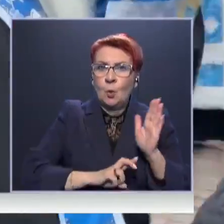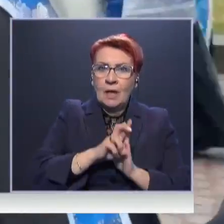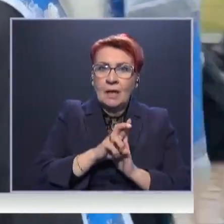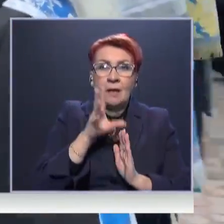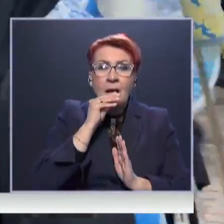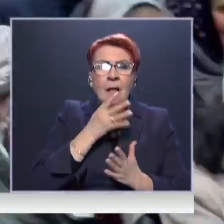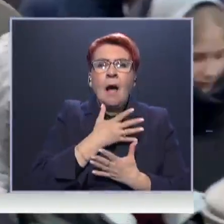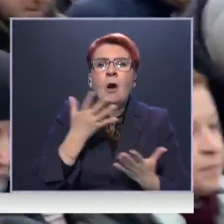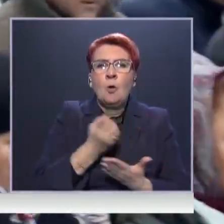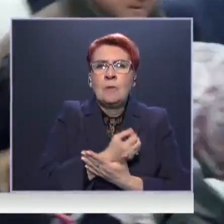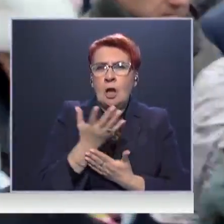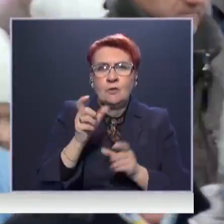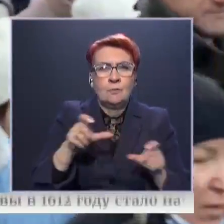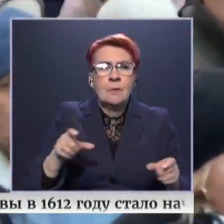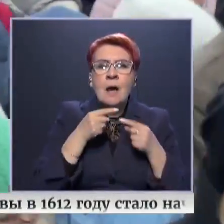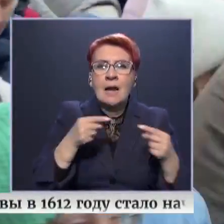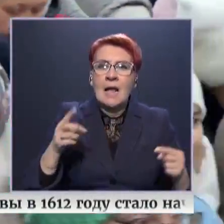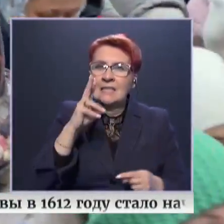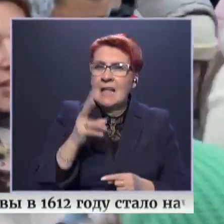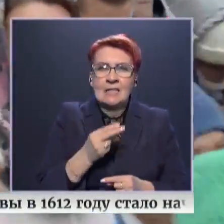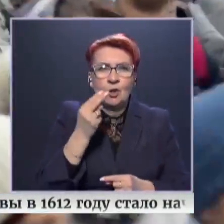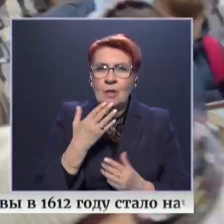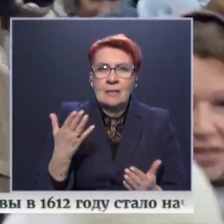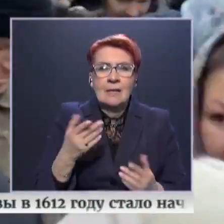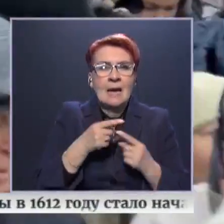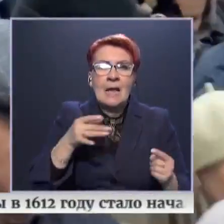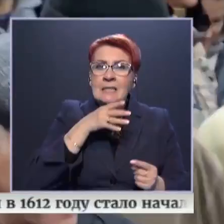число людей разные национальности разного возраста разного